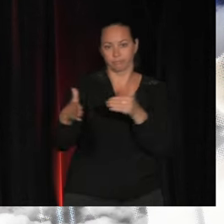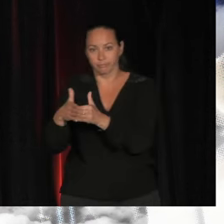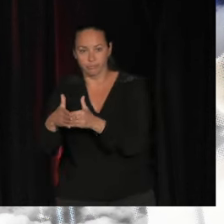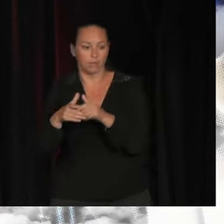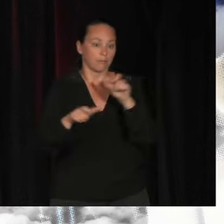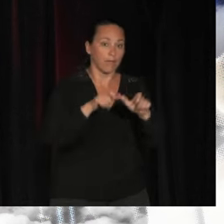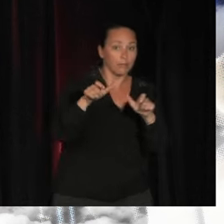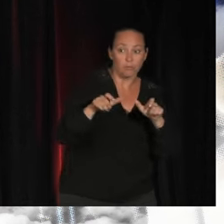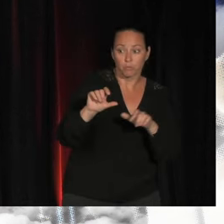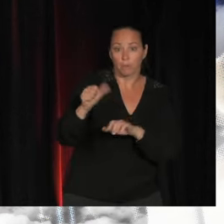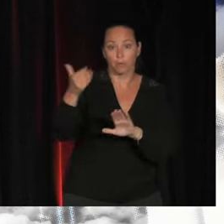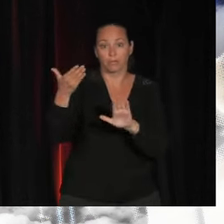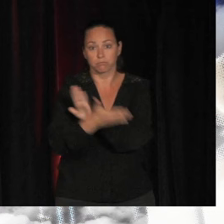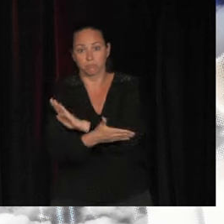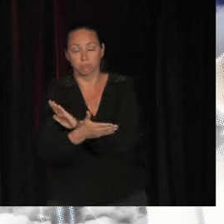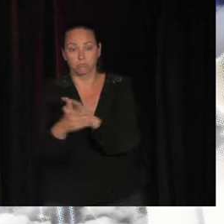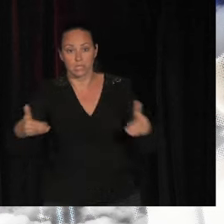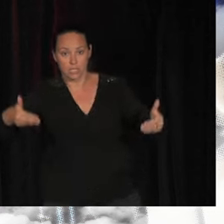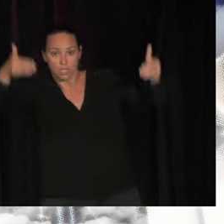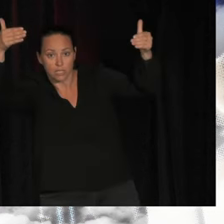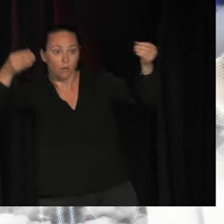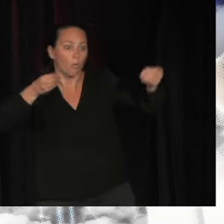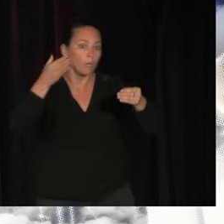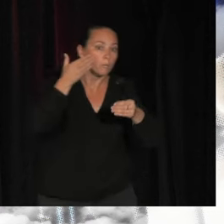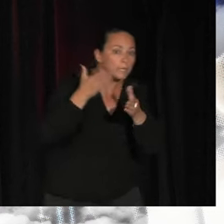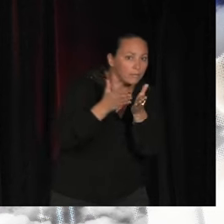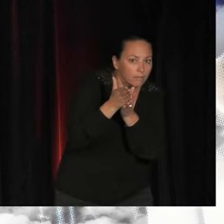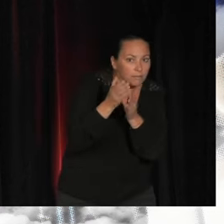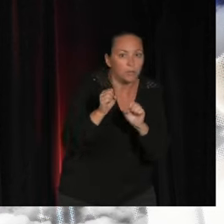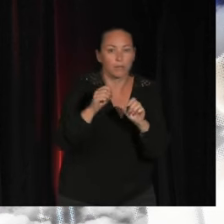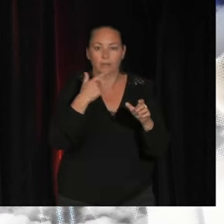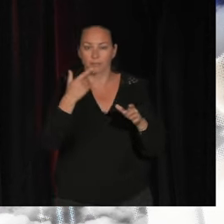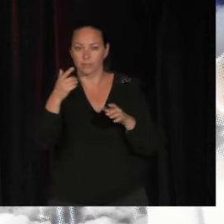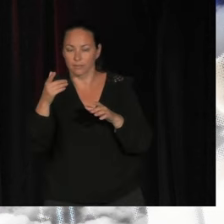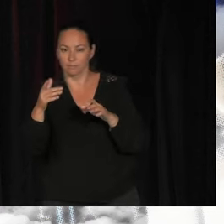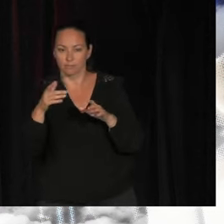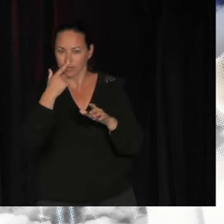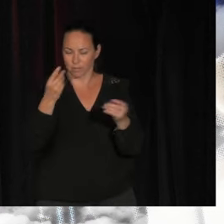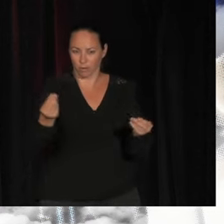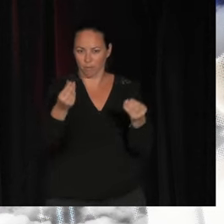le premier qui perd les shields, ou il y a une équipe, une brèche qui se crée . Un truc un peu plus statique en fait qui . C'était très statique et ça, c'était embêtant.